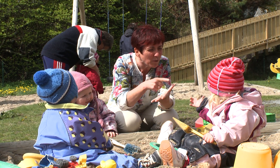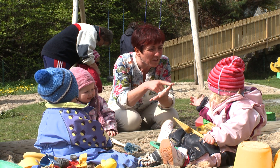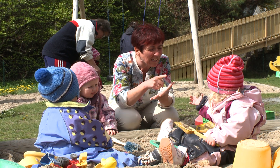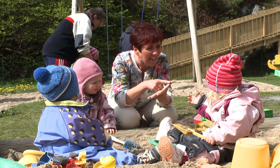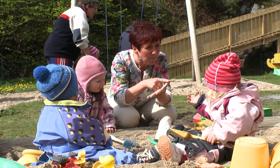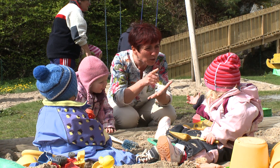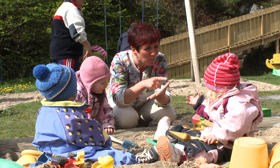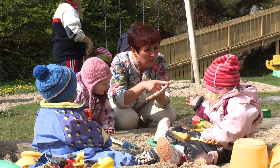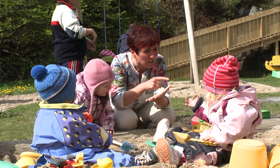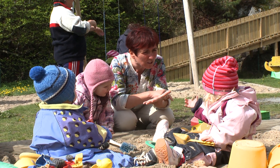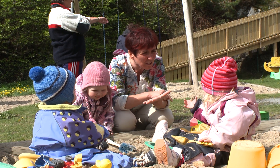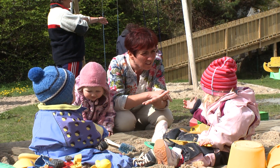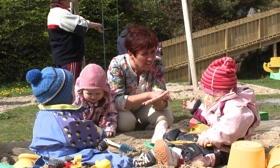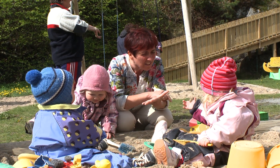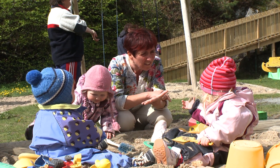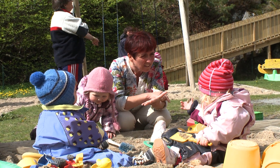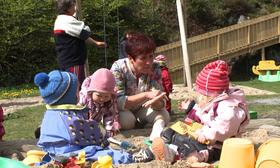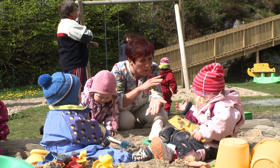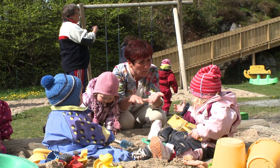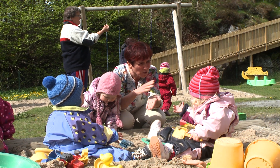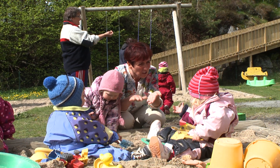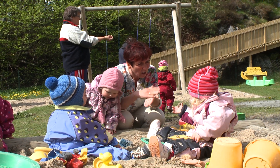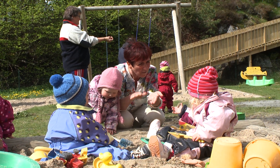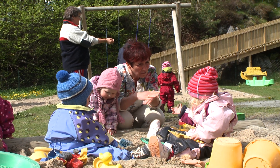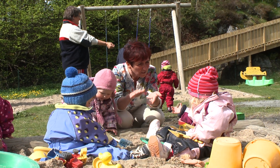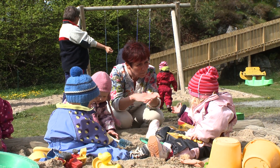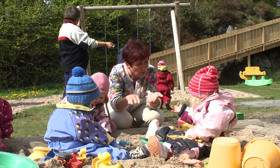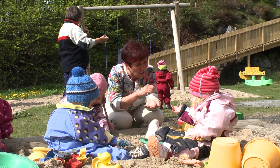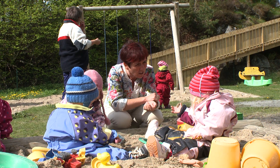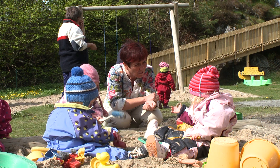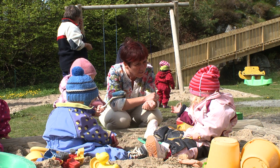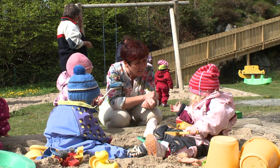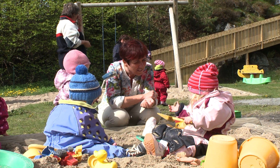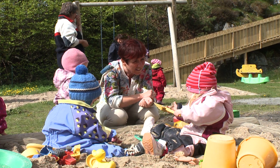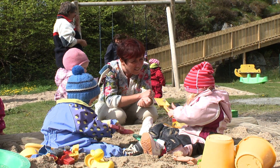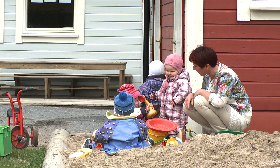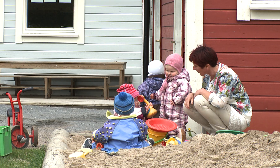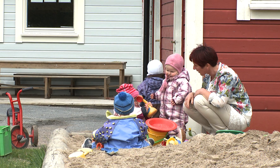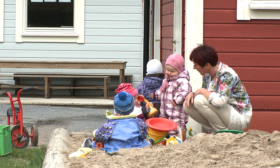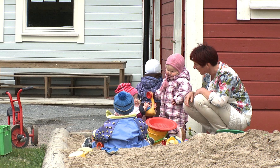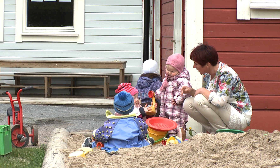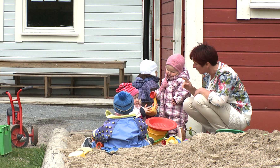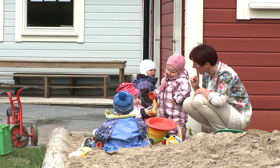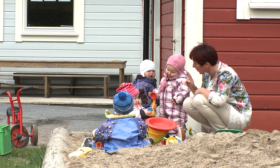Hensikten med dette materialet er å gi en hjelp for de som skal begynne med opplæring i Tegn som støtte i barnehagen.